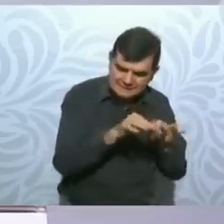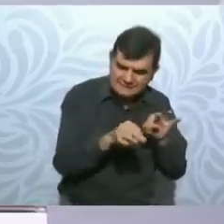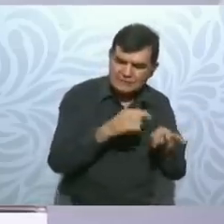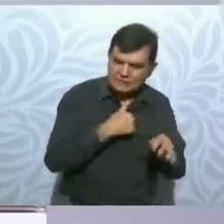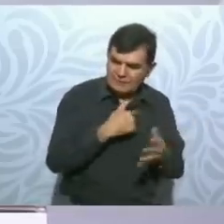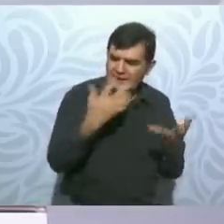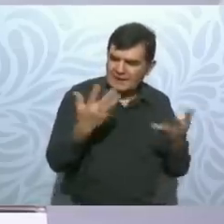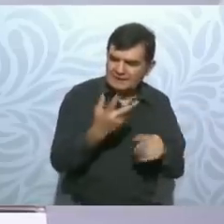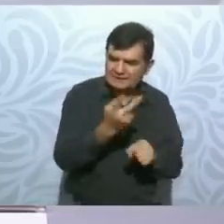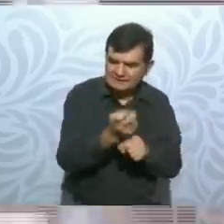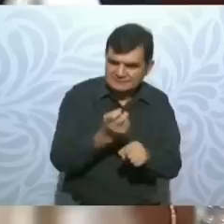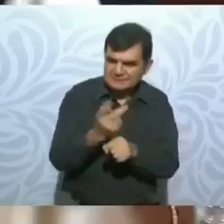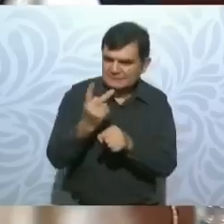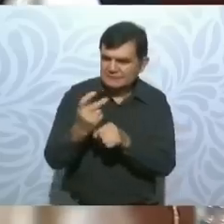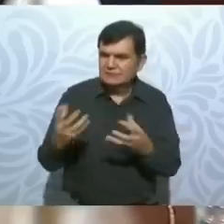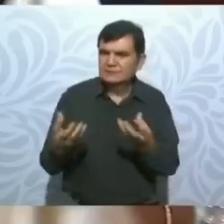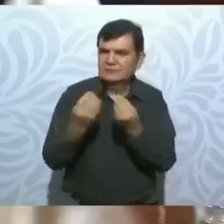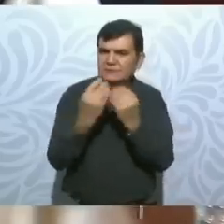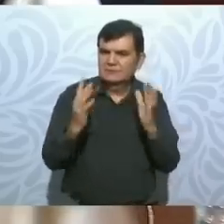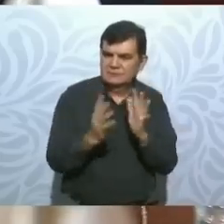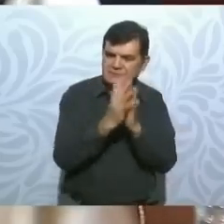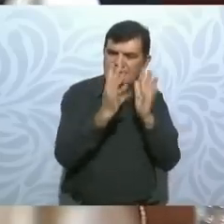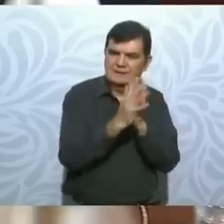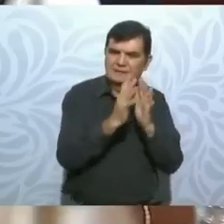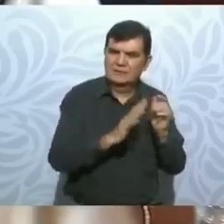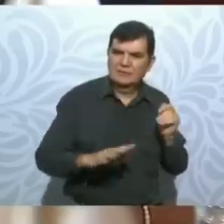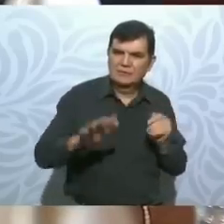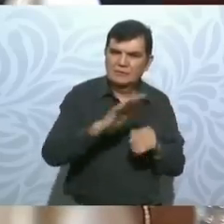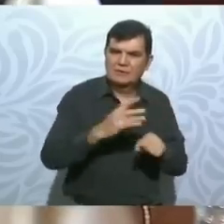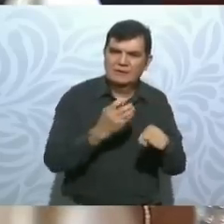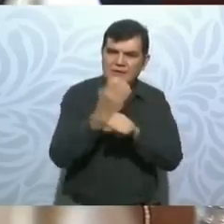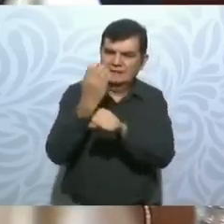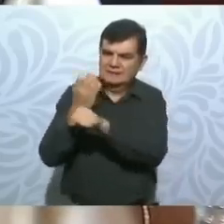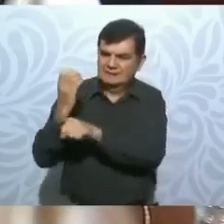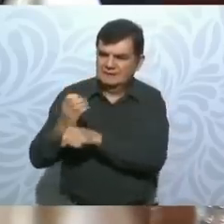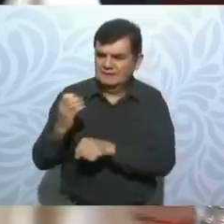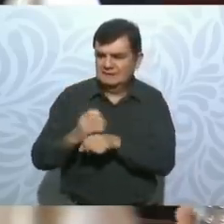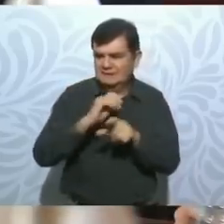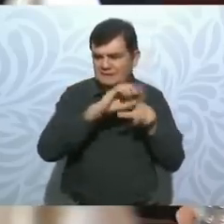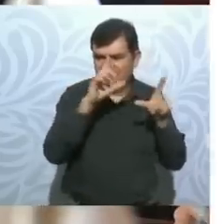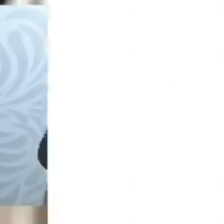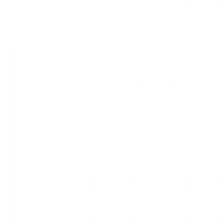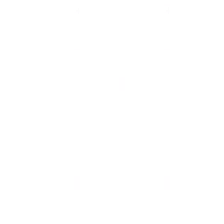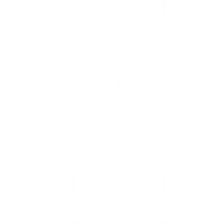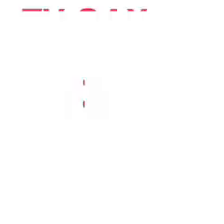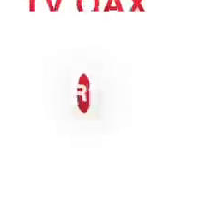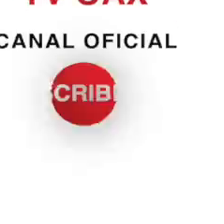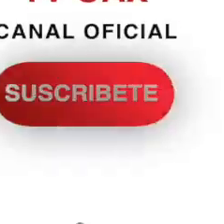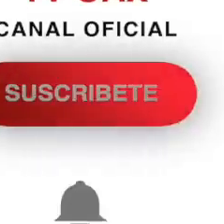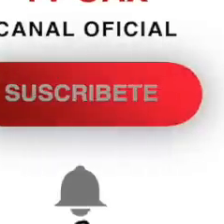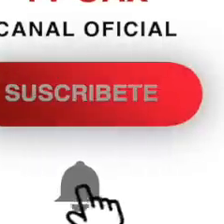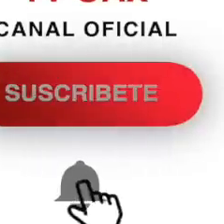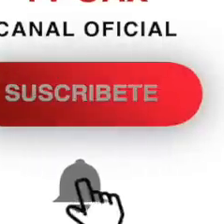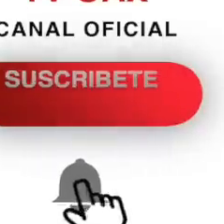a que participen con nosotros todos los estados de la república es una metodología particular